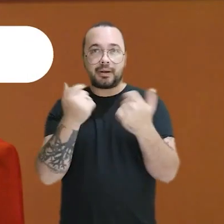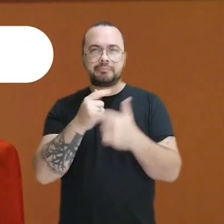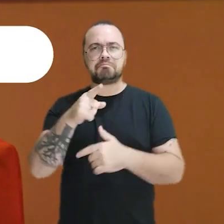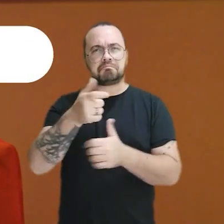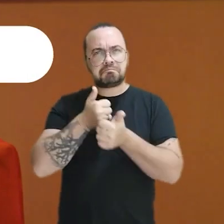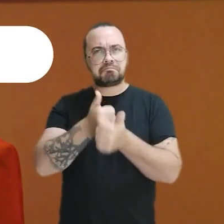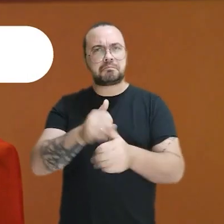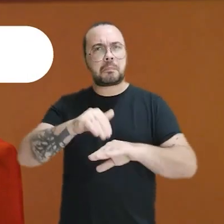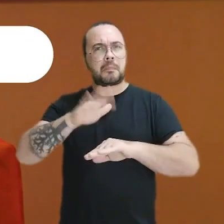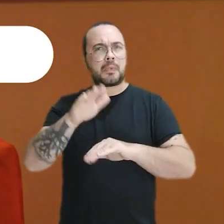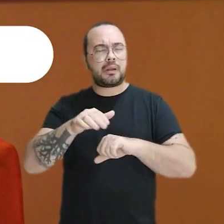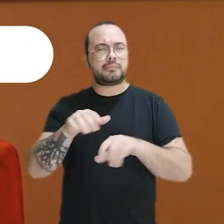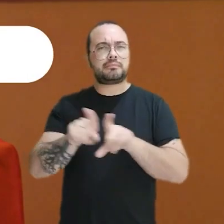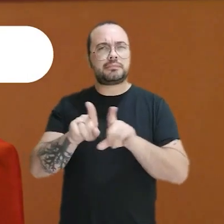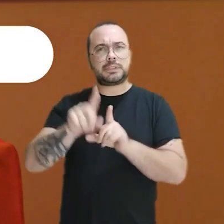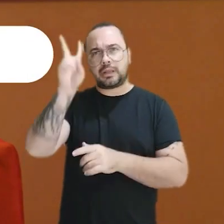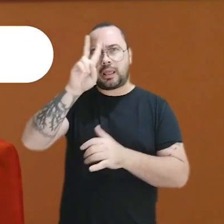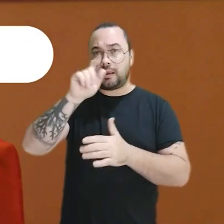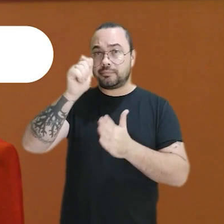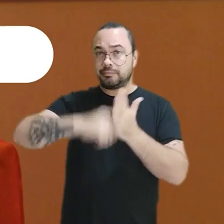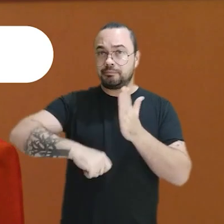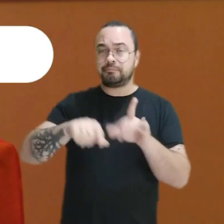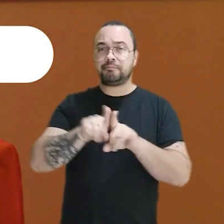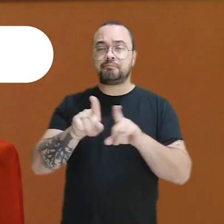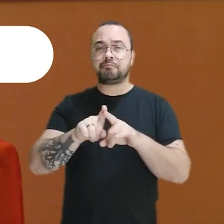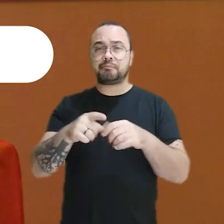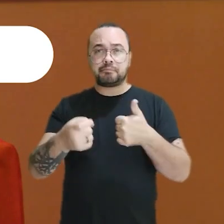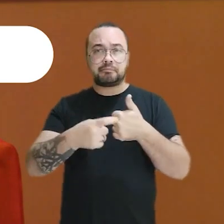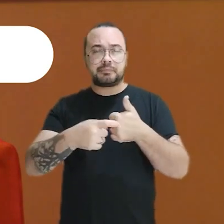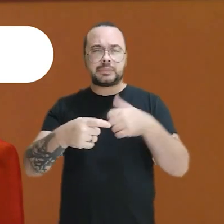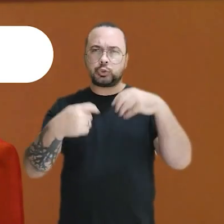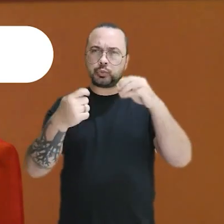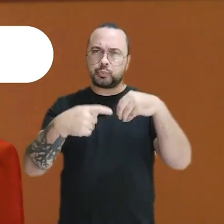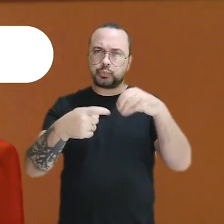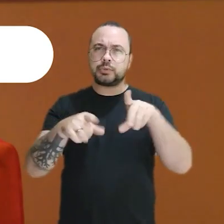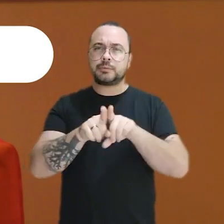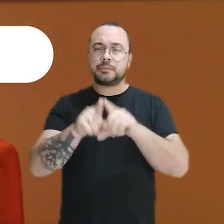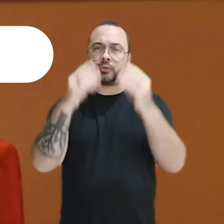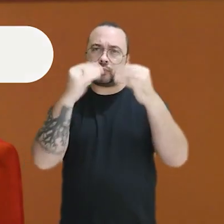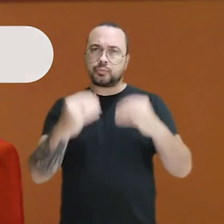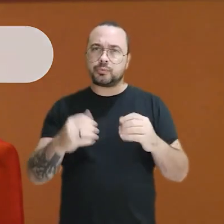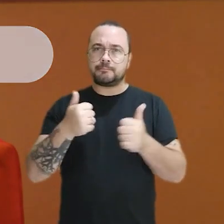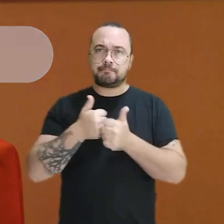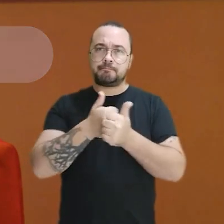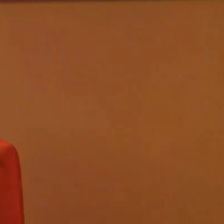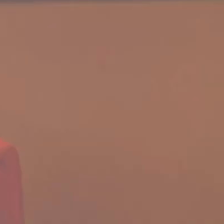mais conversas como essas, não esqueça de se inscrever no canal do Polo Cultural, curte, compartilha, comenta e segue a gente nas redes. Até mais!